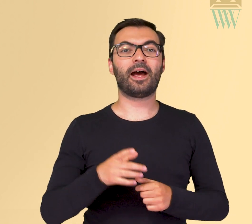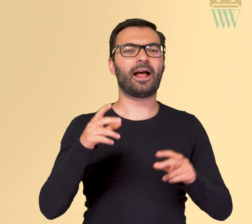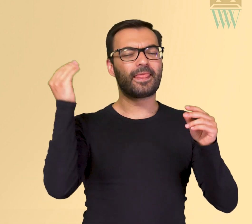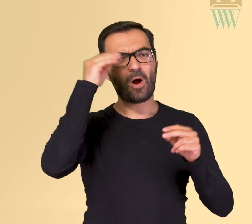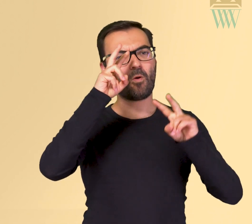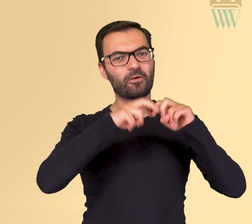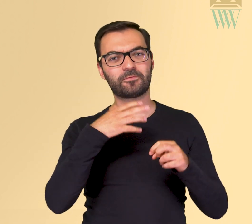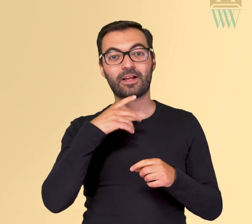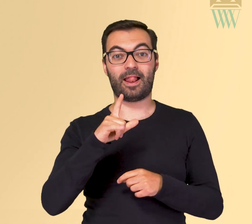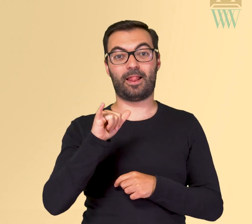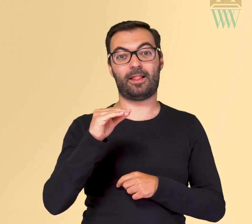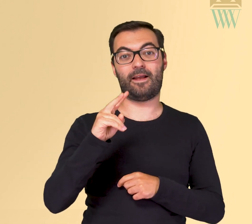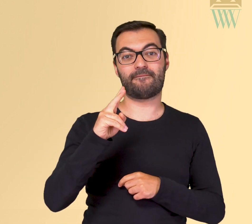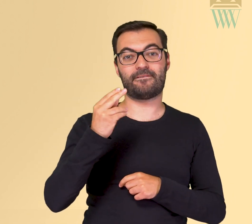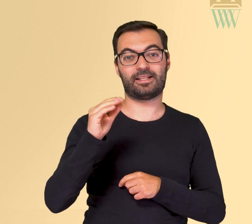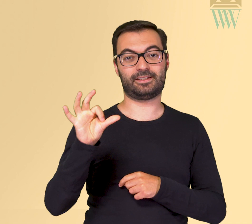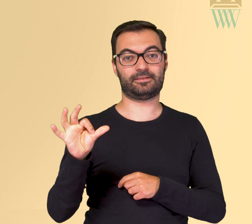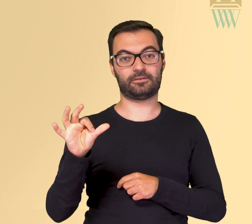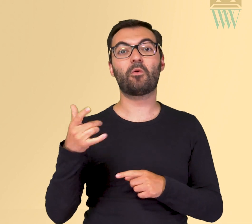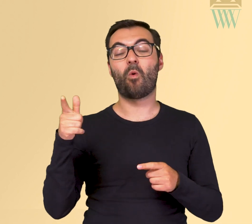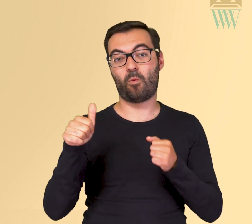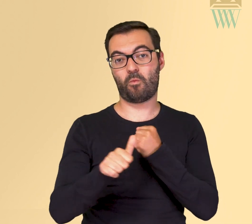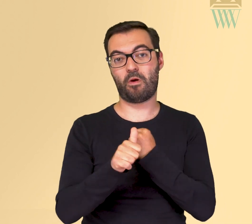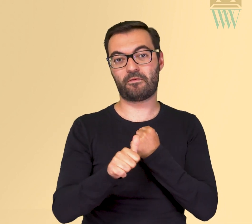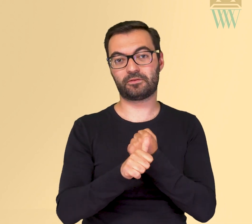Badacze podkreślają, że to właśnie Lievens przyczynił się